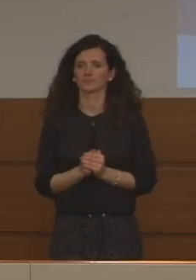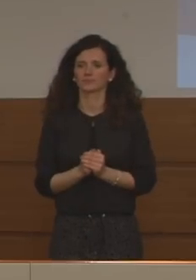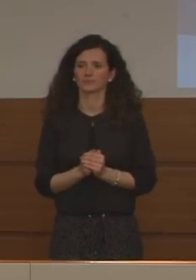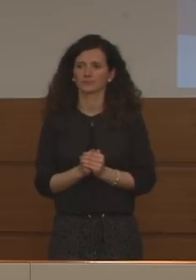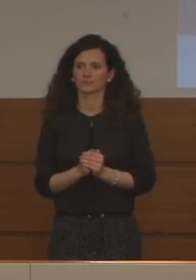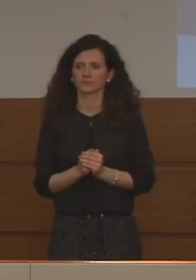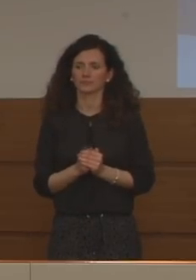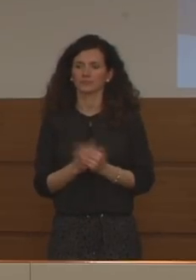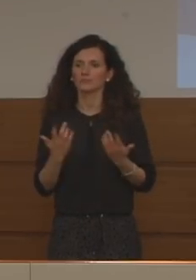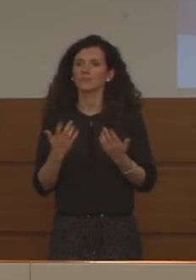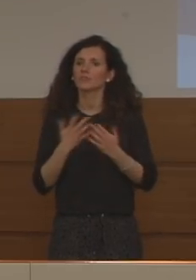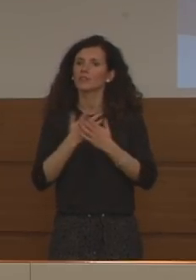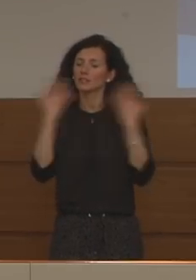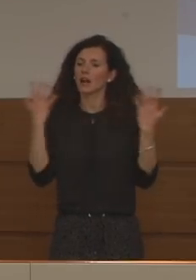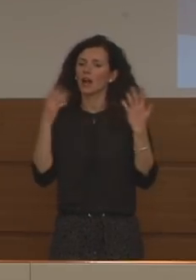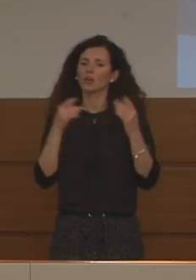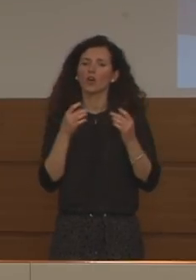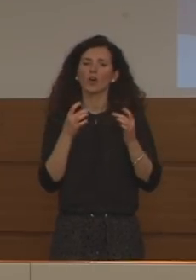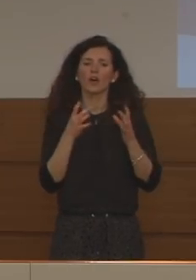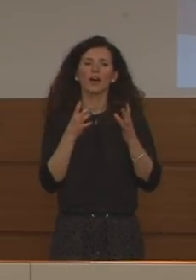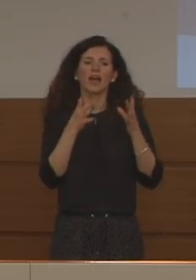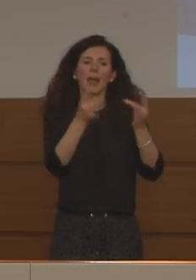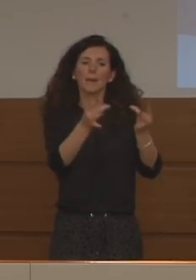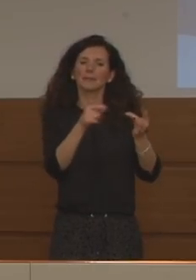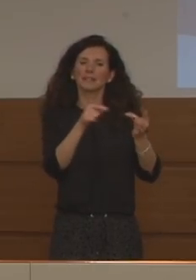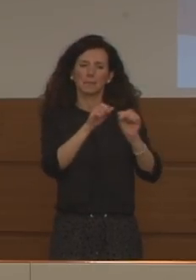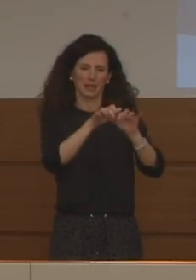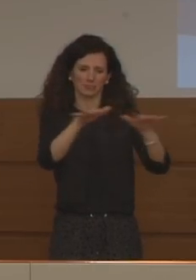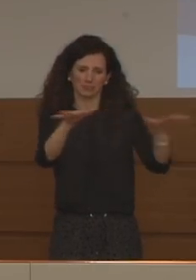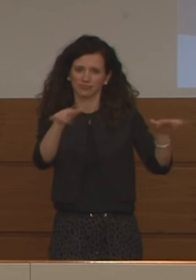epidemie colpiscono Paesi con decine di milioni di abitanti, la curva non può che